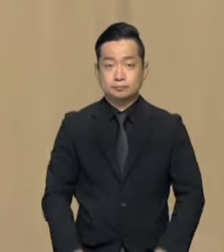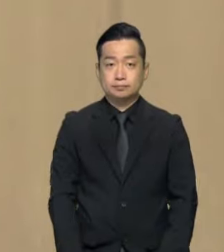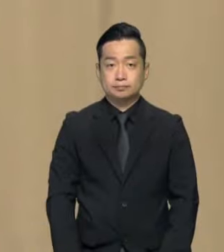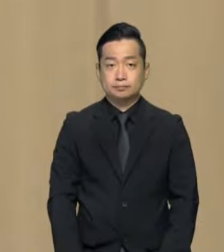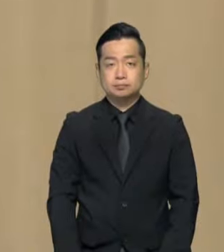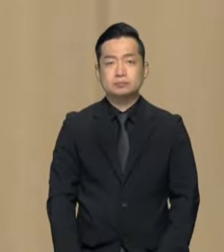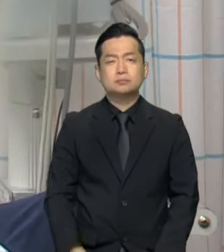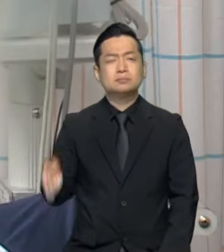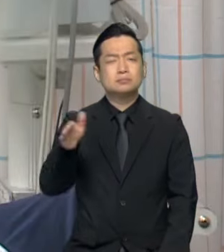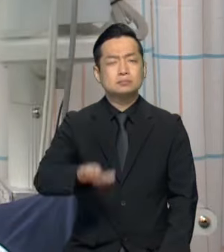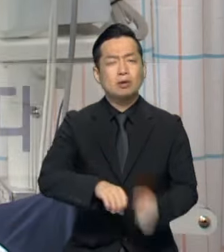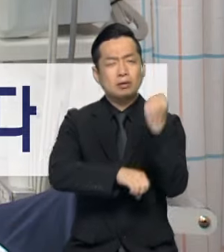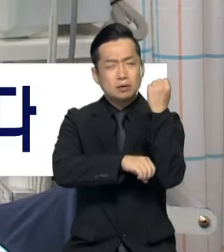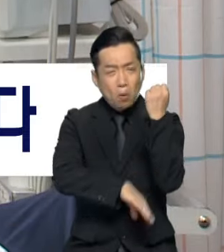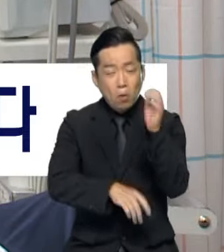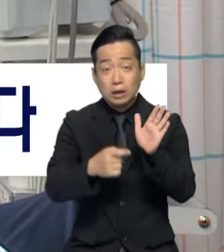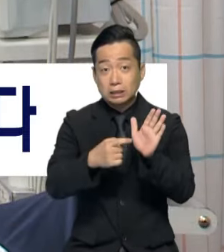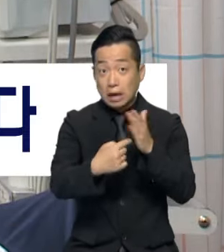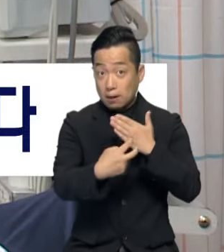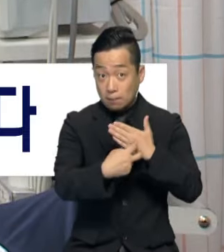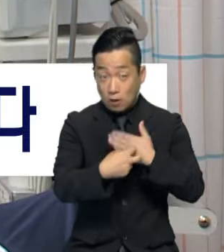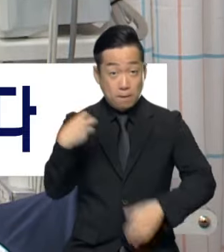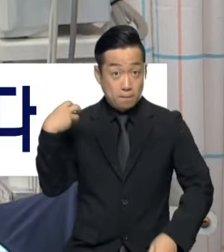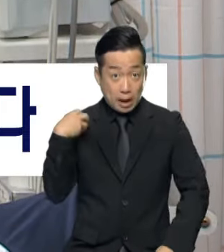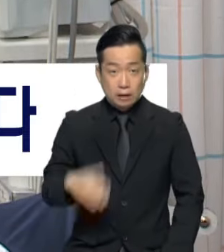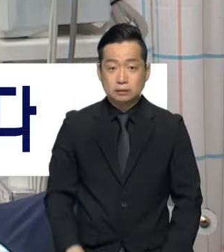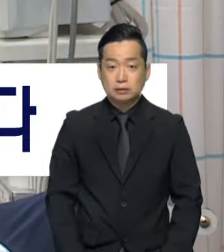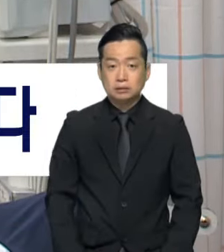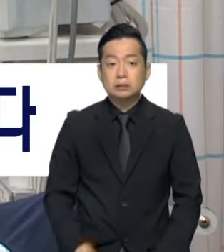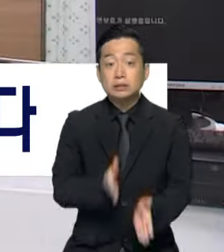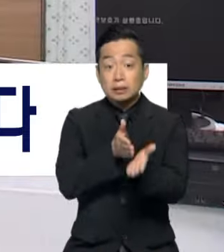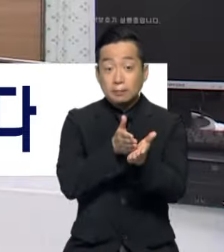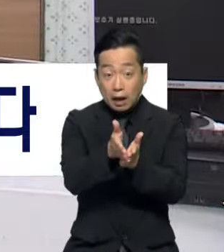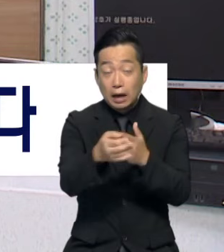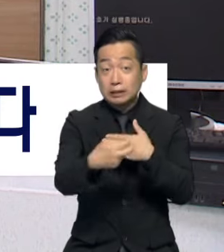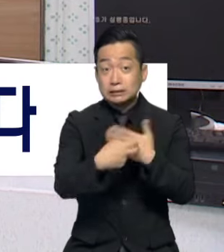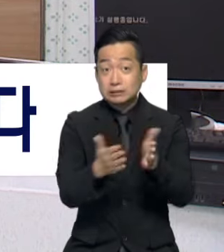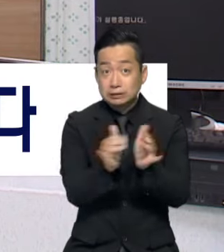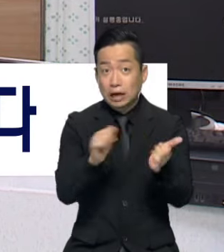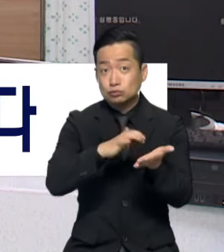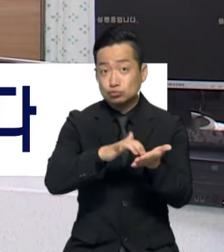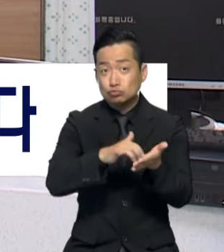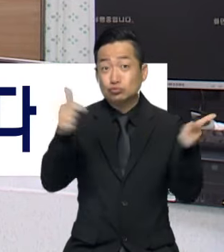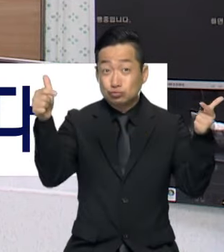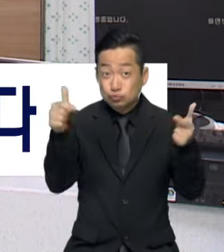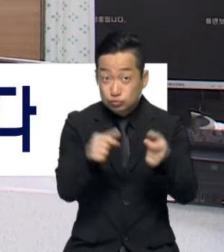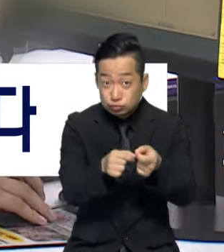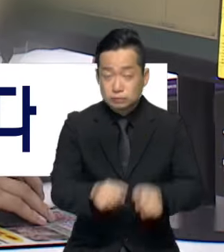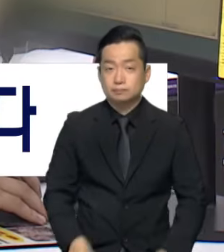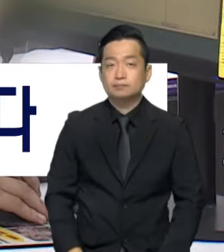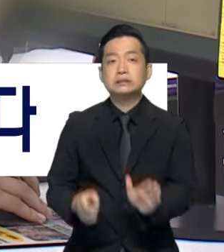하지만 근본적으로는 응급실을 지탱하는 필수과목 의료진이 계속 줄어들면 응급실 뺑뺑이를 풀기 어렵습니다.